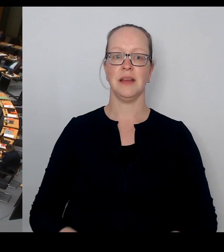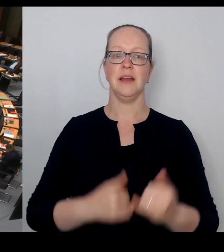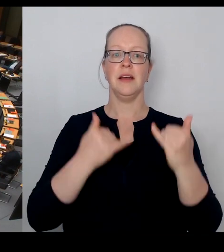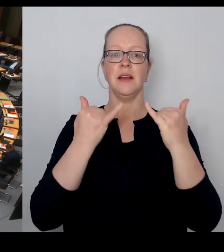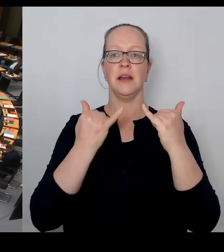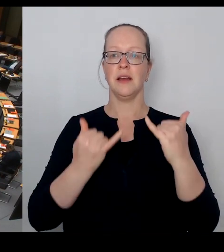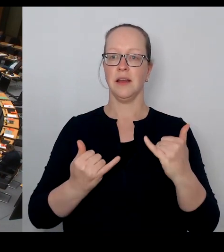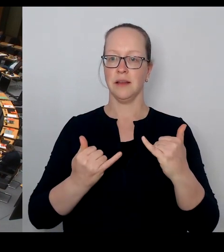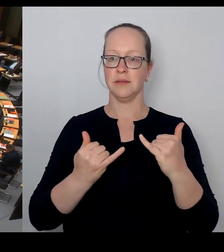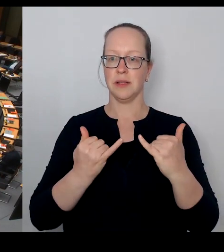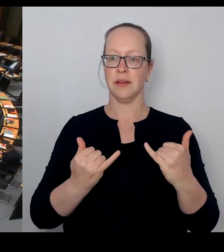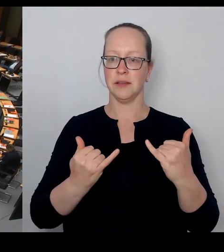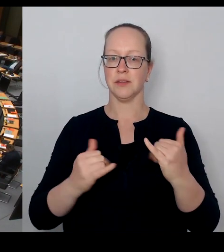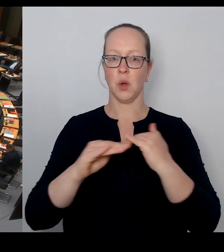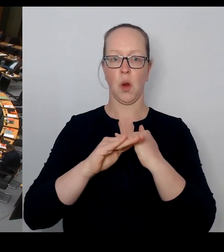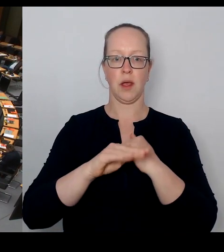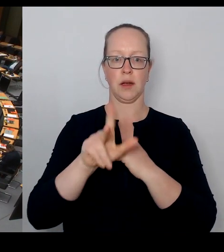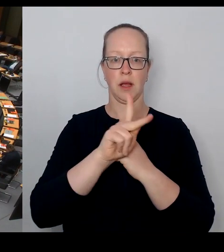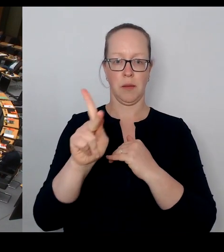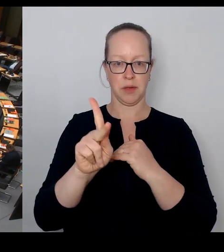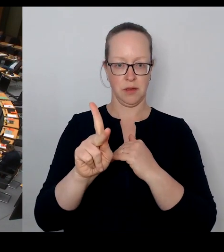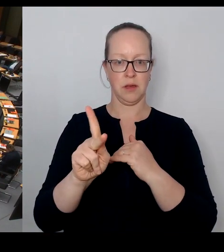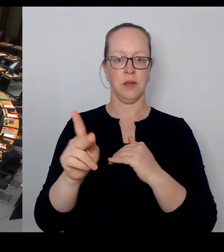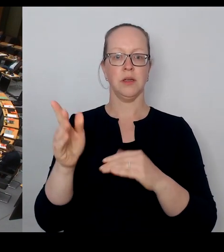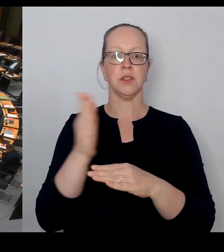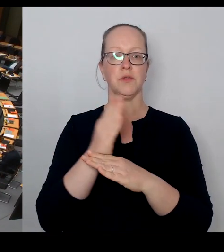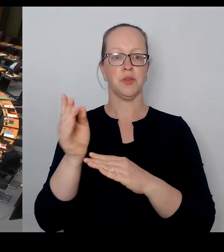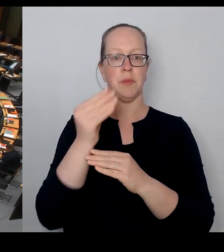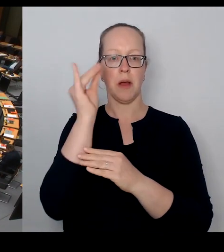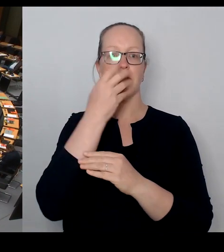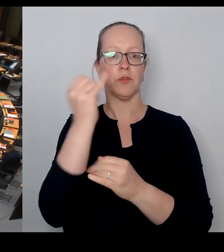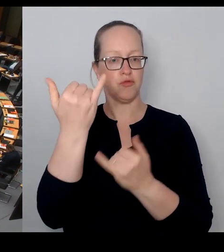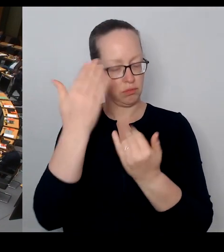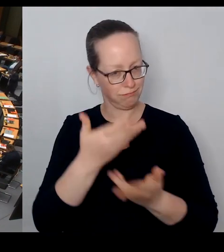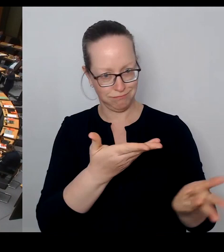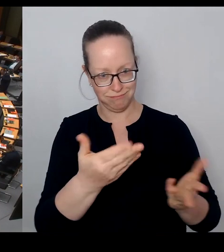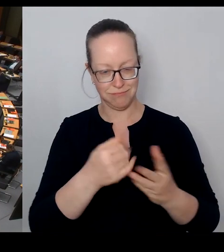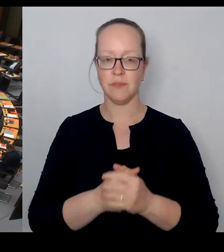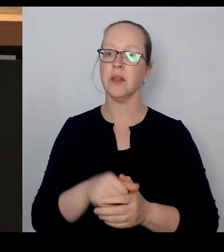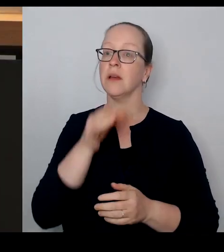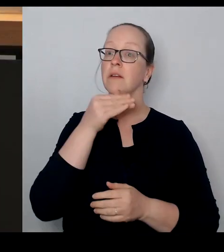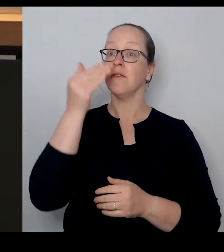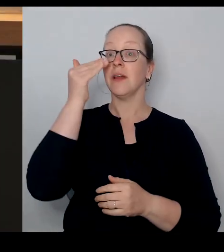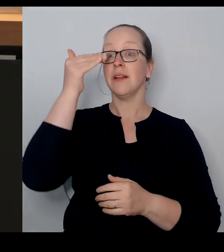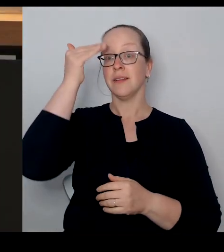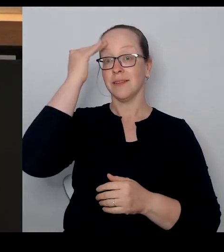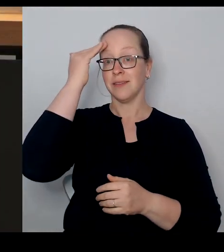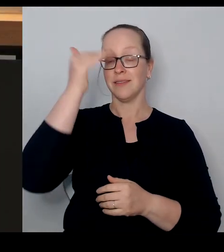Vielen Dank, Herr Präsident. Verehrter Herr Kraft, Da hat der Tag gegen Rassismus ja